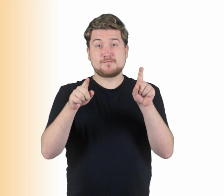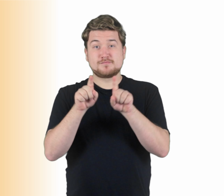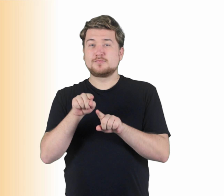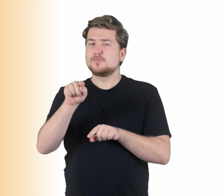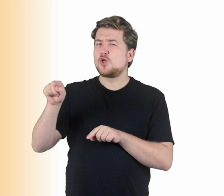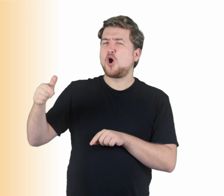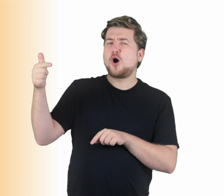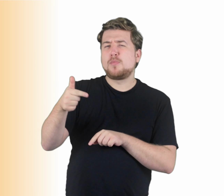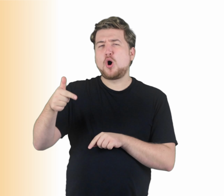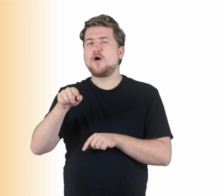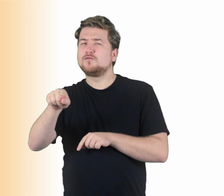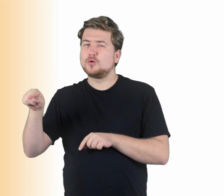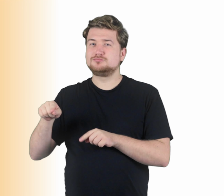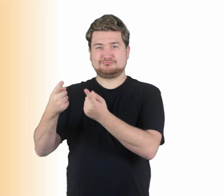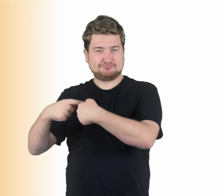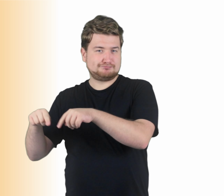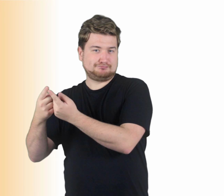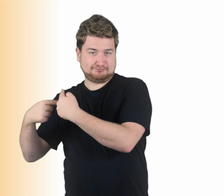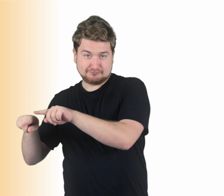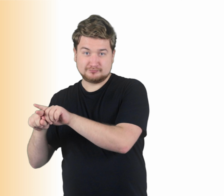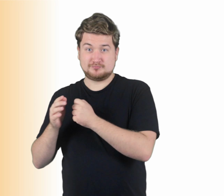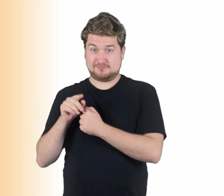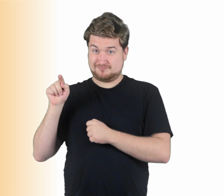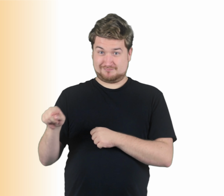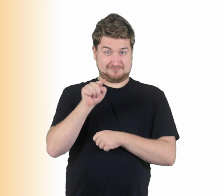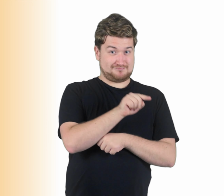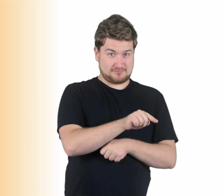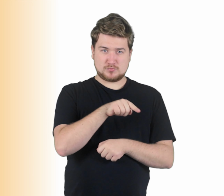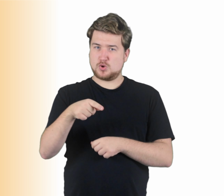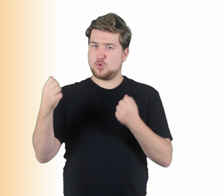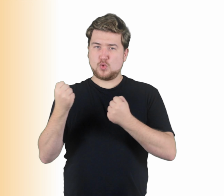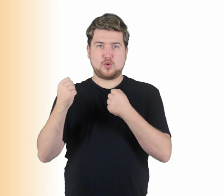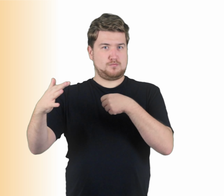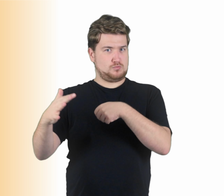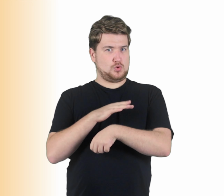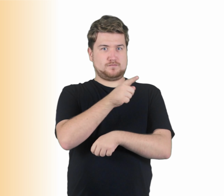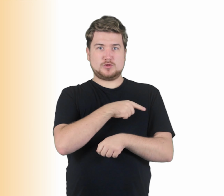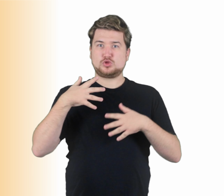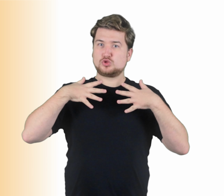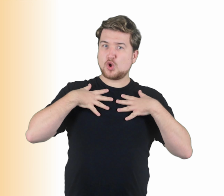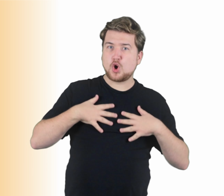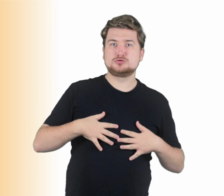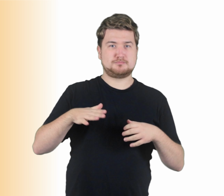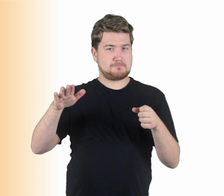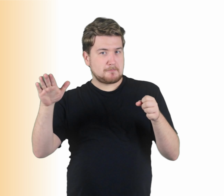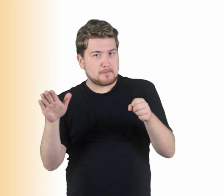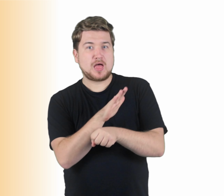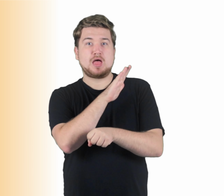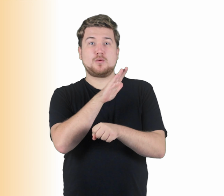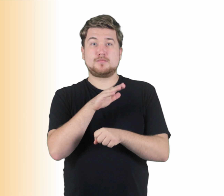i podejmowanie zobowiązania. To od nich będzie zależało czy nasza tożsamość będzie dojrzała